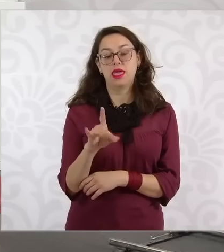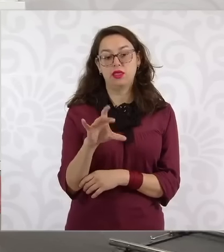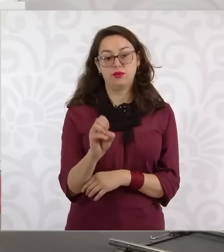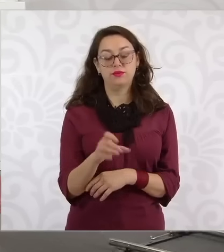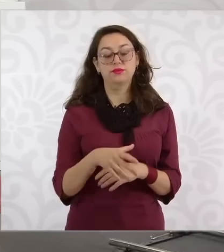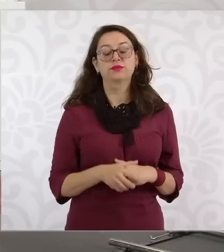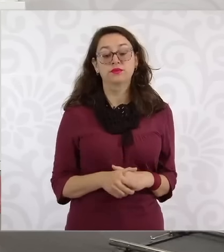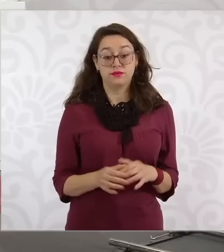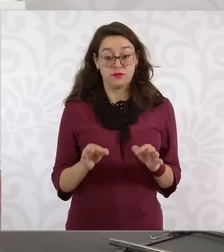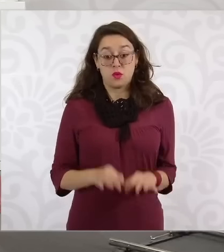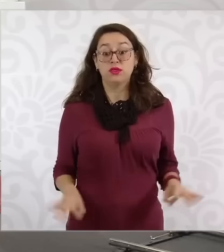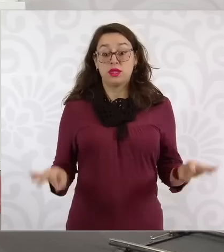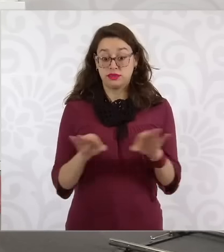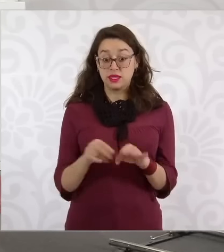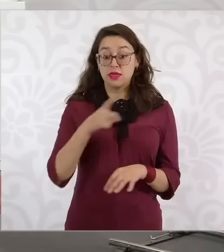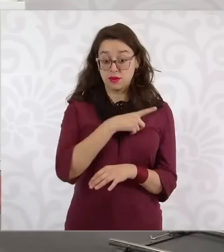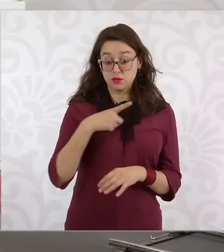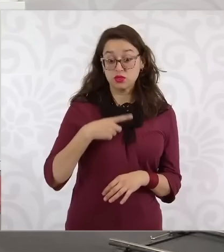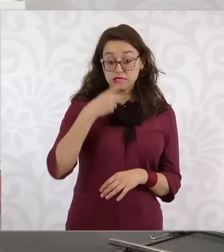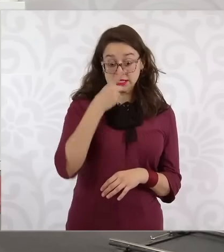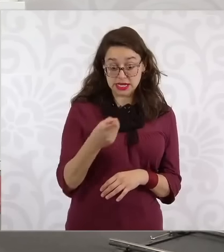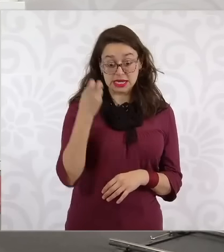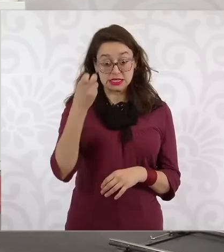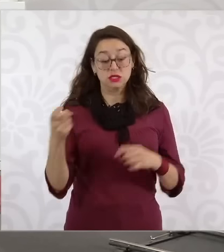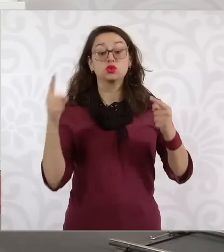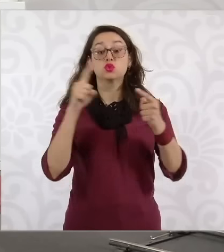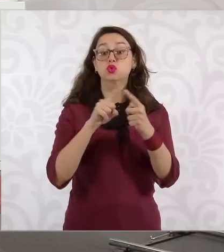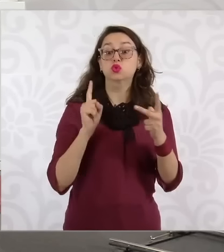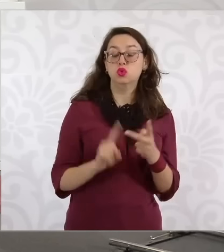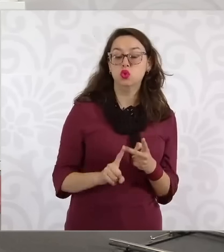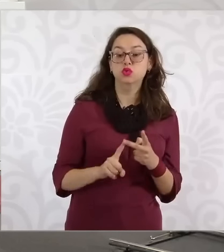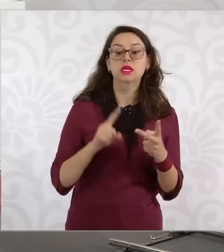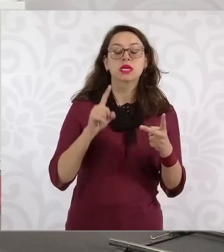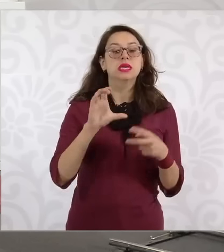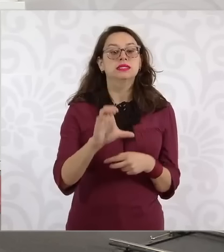mencionar que estos dos esquemas que estamos mencionando, tanto el CMRO como la inversión